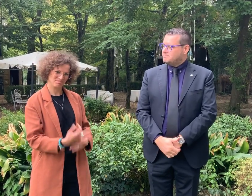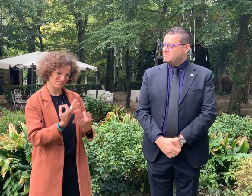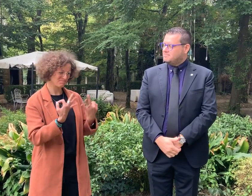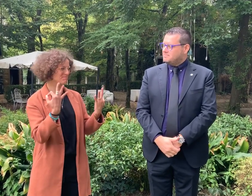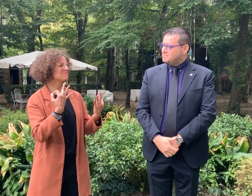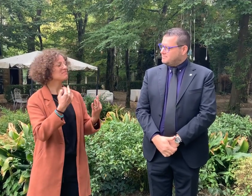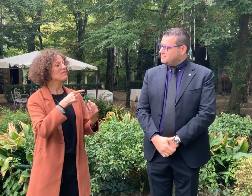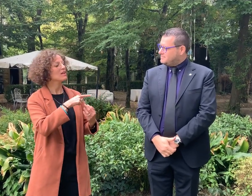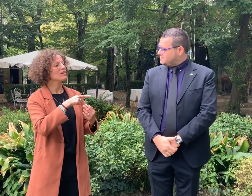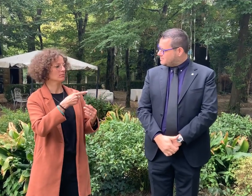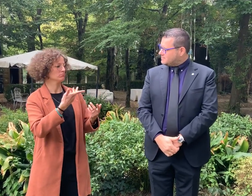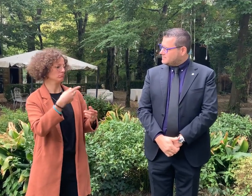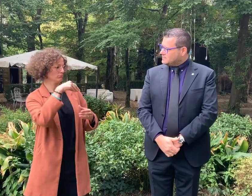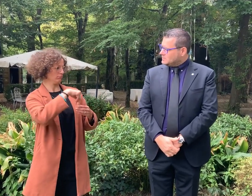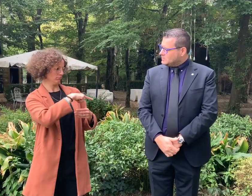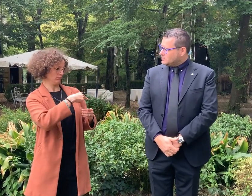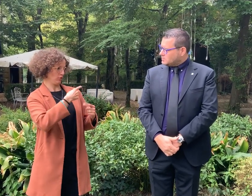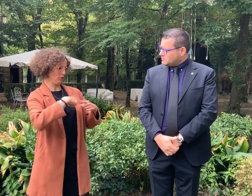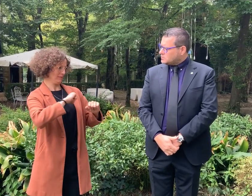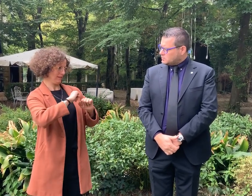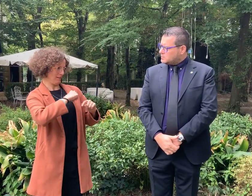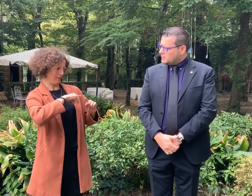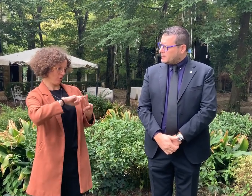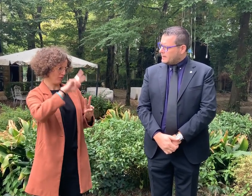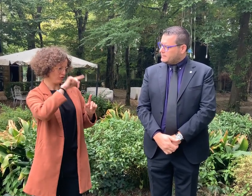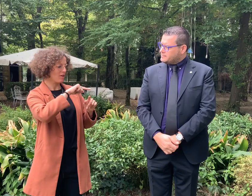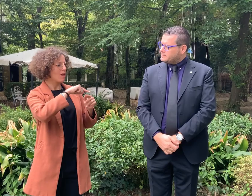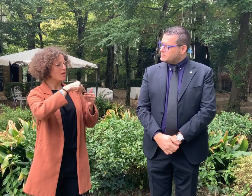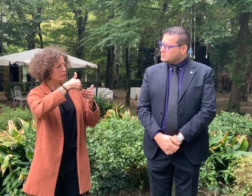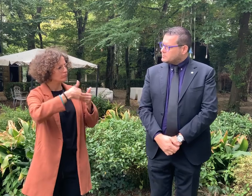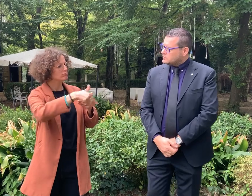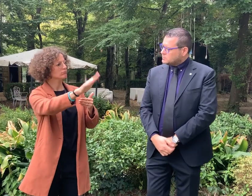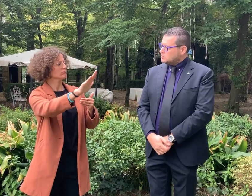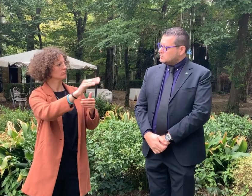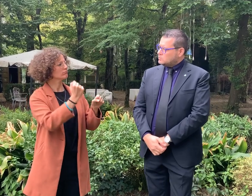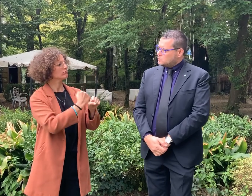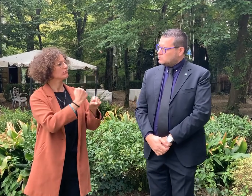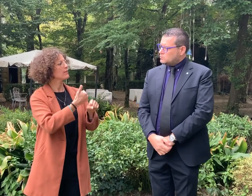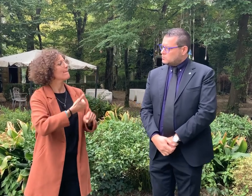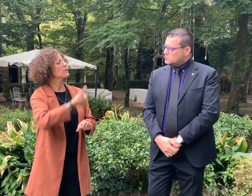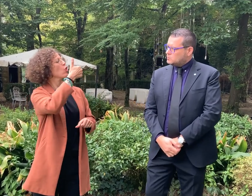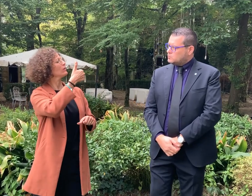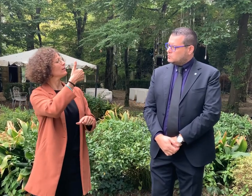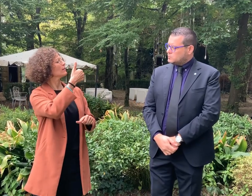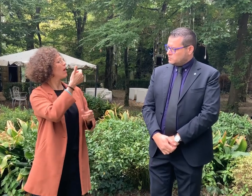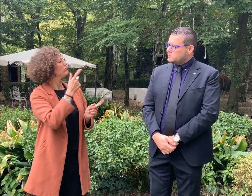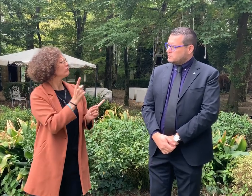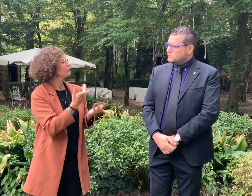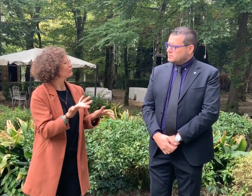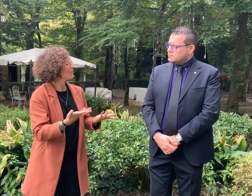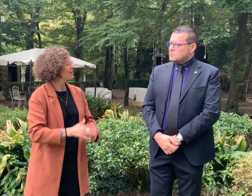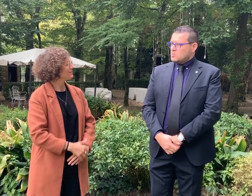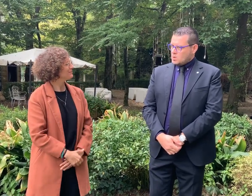Bene, essendo nel consiglio direttivo ENS, quali sono le vostre priorità per il futuro?